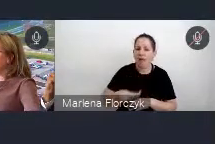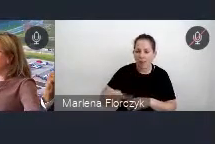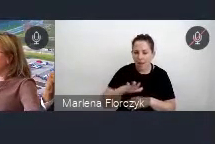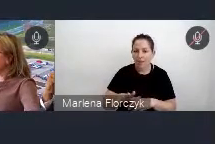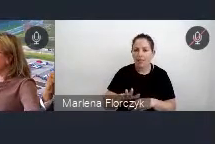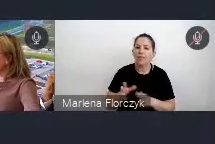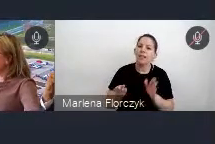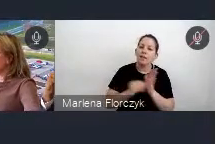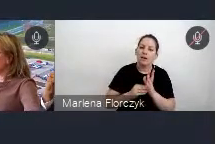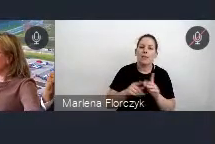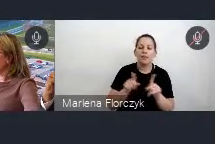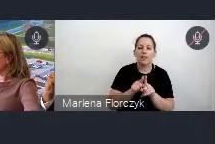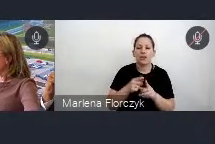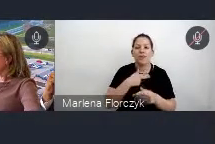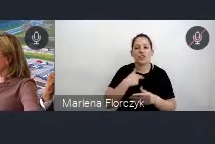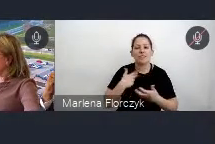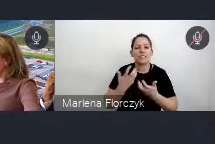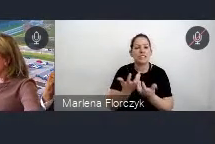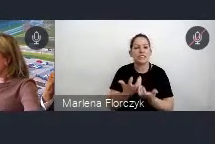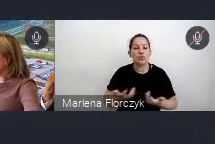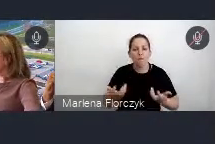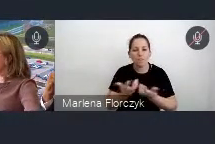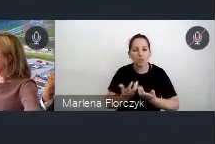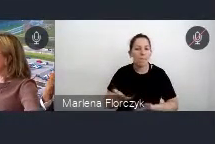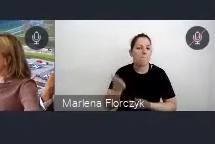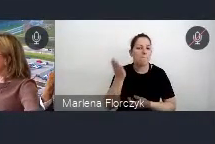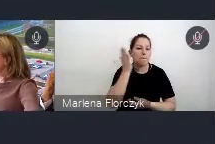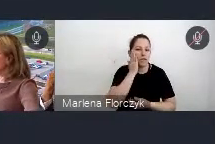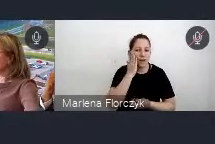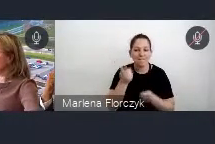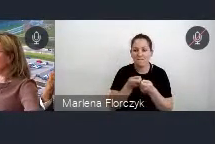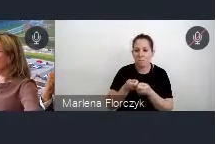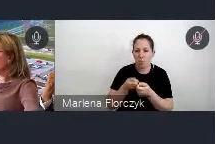nasze stowarzyszenia, mieszkańcy współpracują z nami